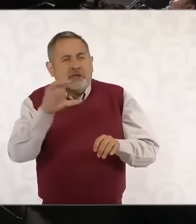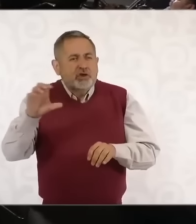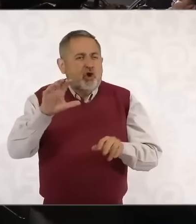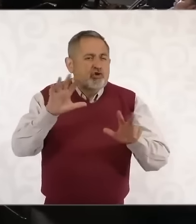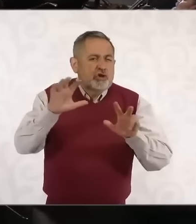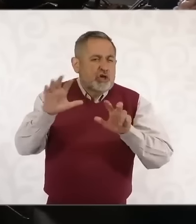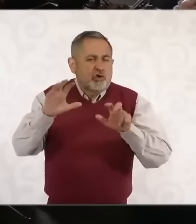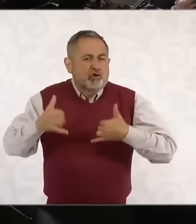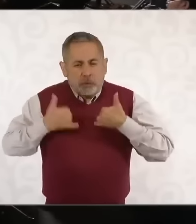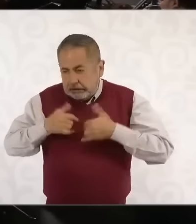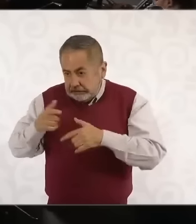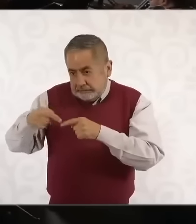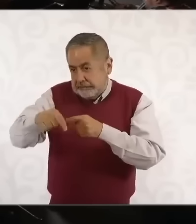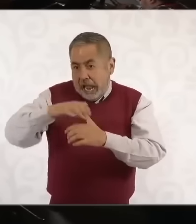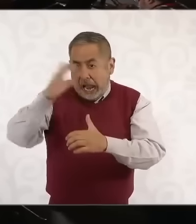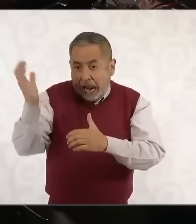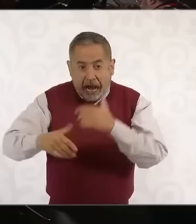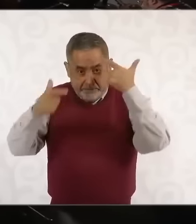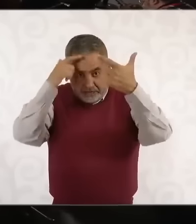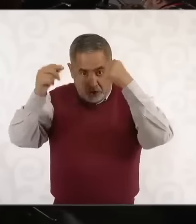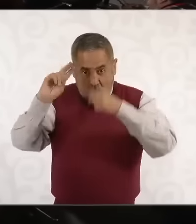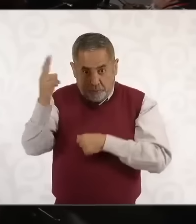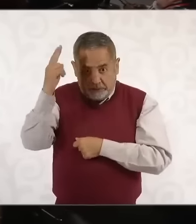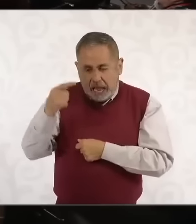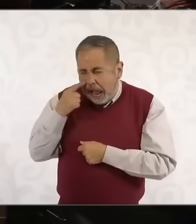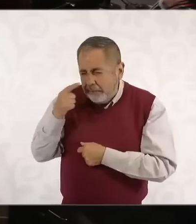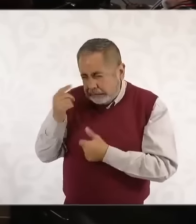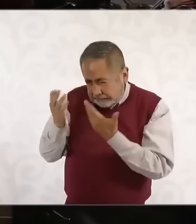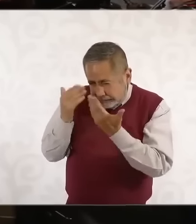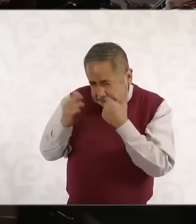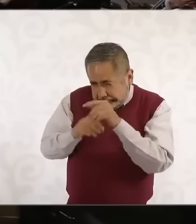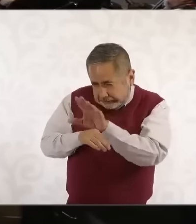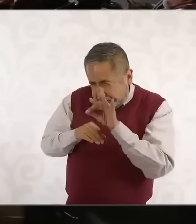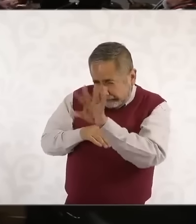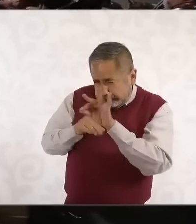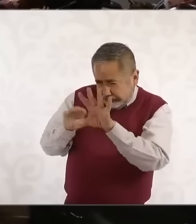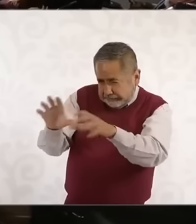que están a punto de terminar y hacan un proceso de selección. eh hablan inglés,